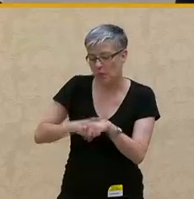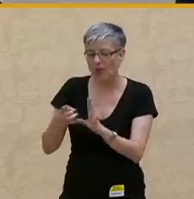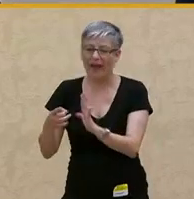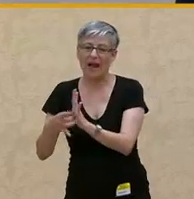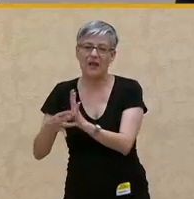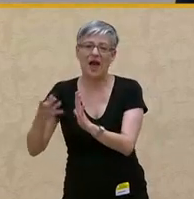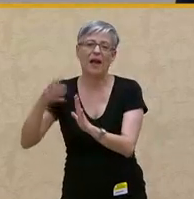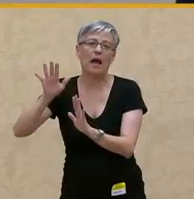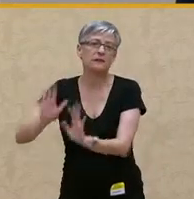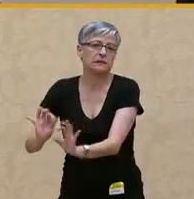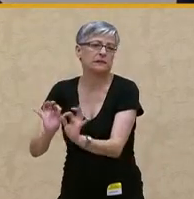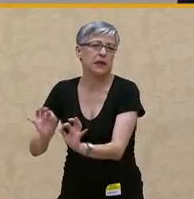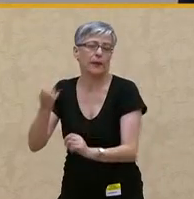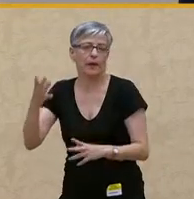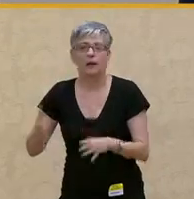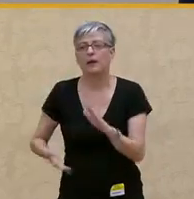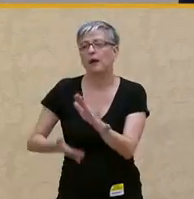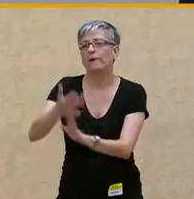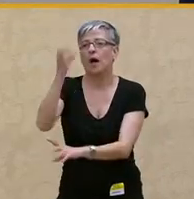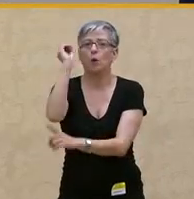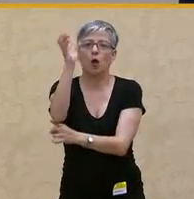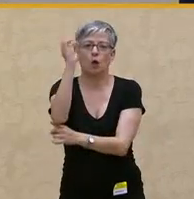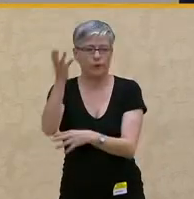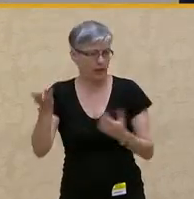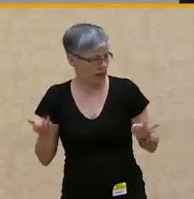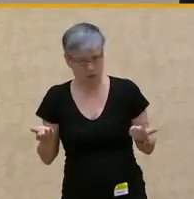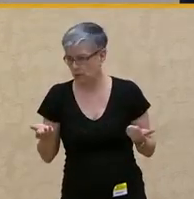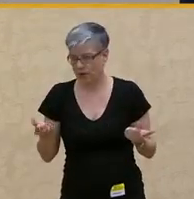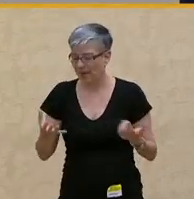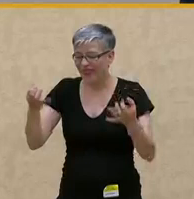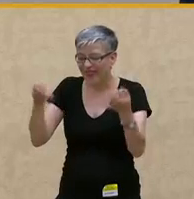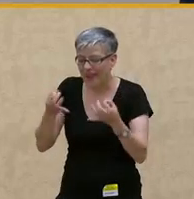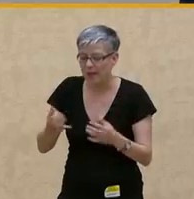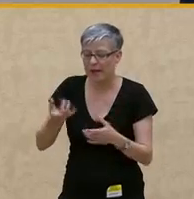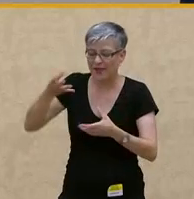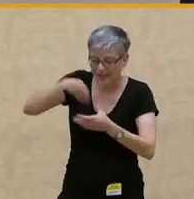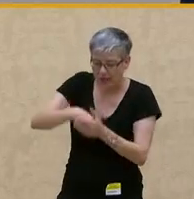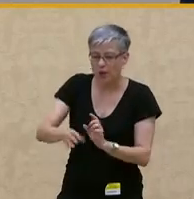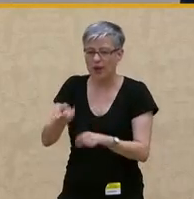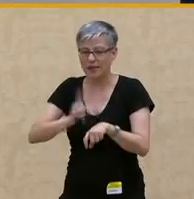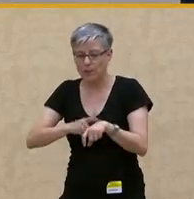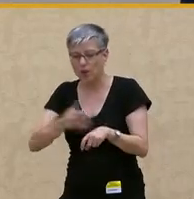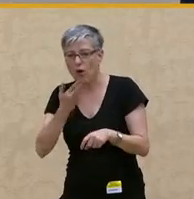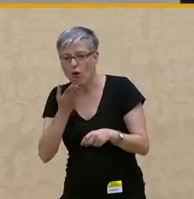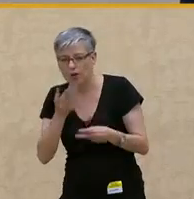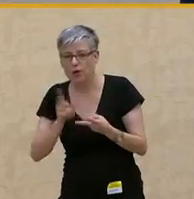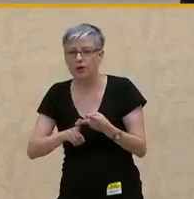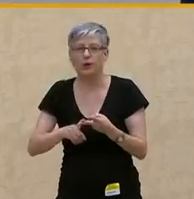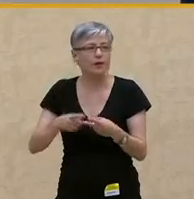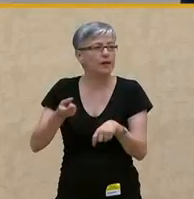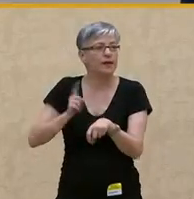que sería ir a una conferencia. Tienen también que estar en tiempo de ocio, en tiempo de comprar